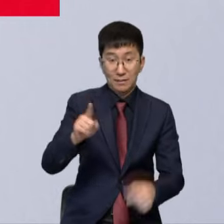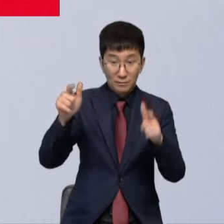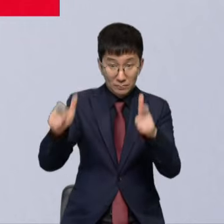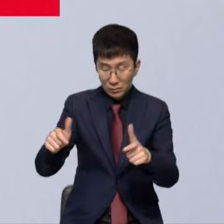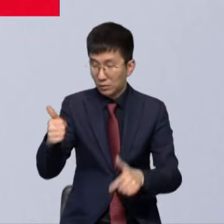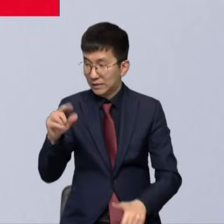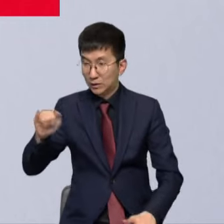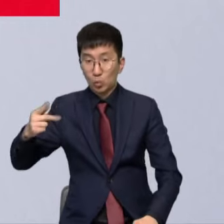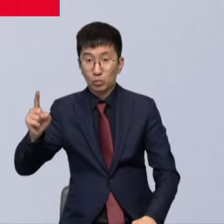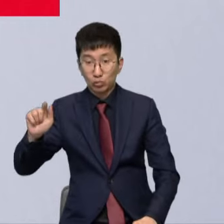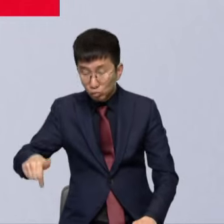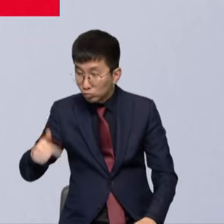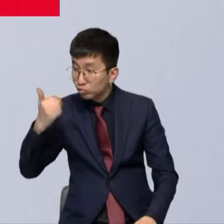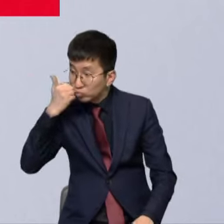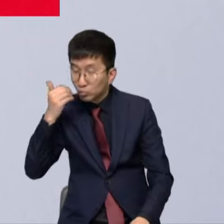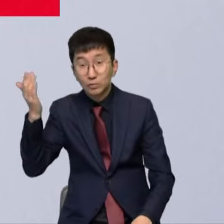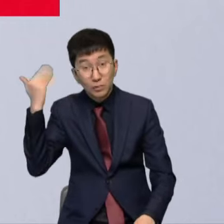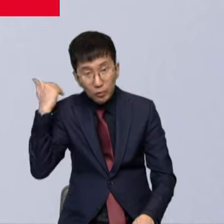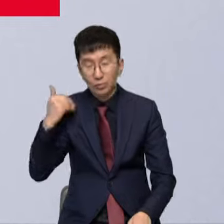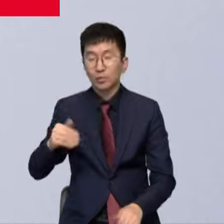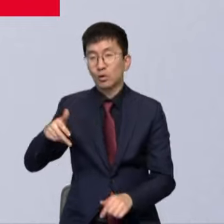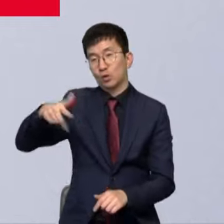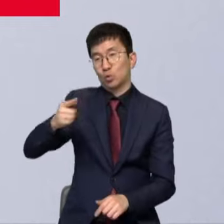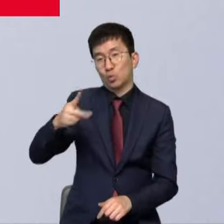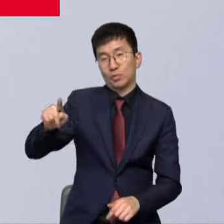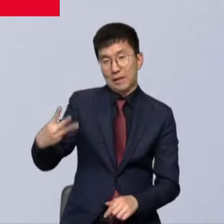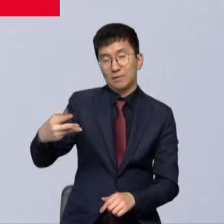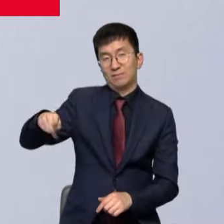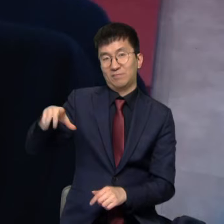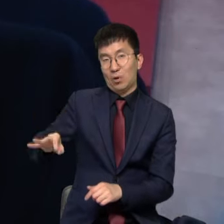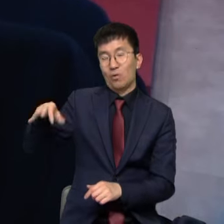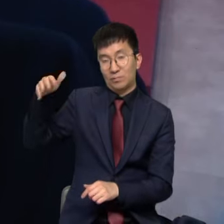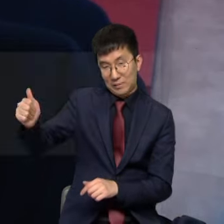조달청장이 전략 공천돼 민주당 황기철 후보와 대결합니다.